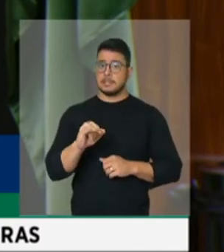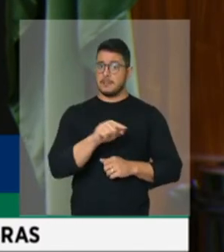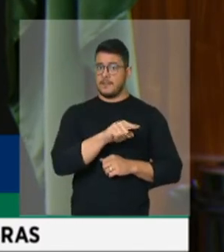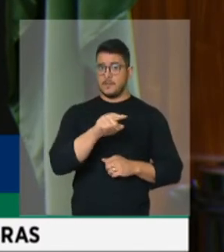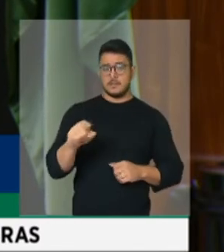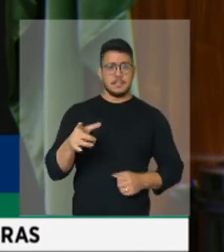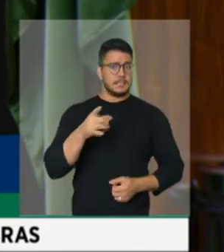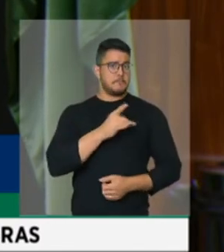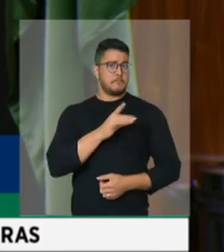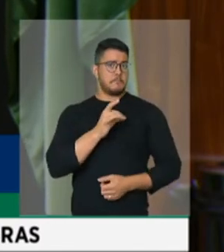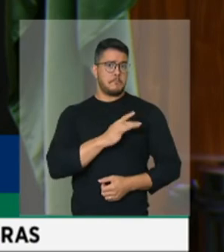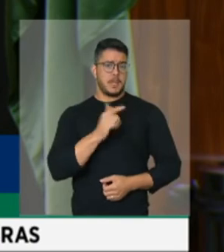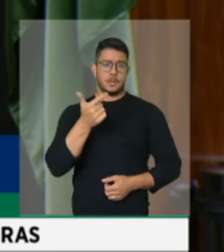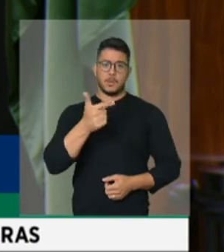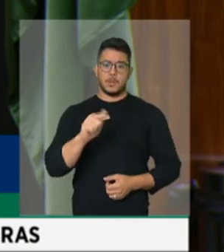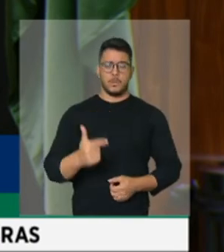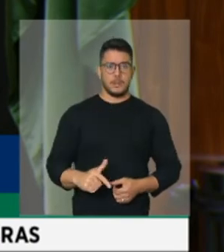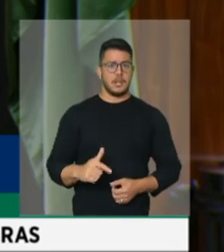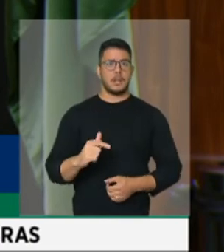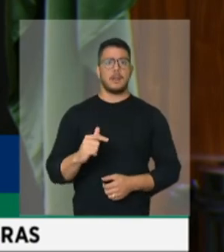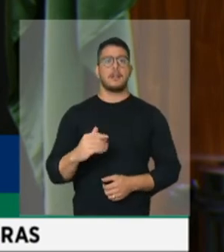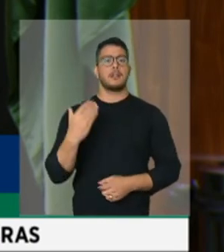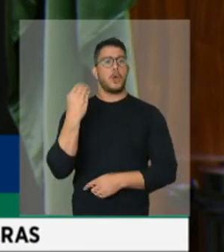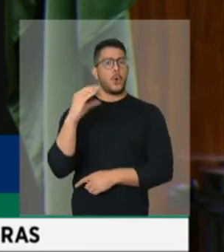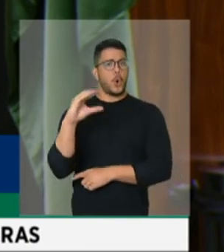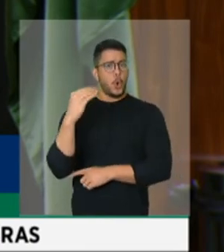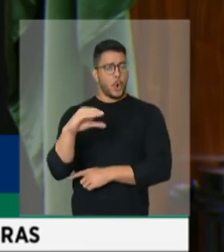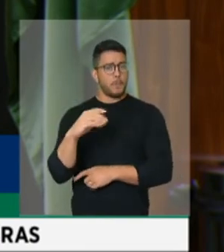MEDO DA COLÔMBIA, DEVIAM TER. SE NÃO TÊM MEDO DO CHILE,